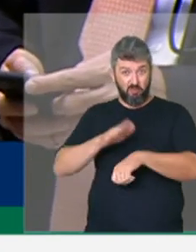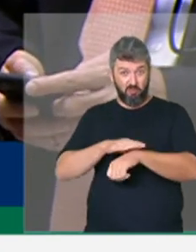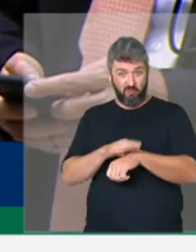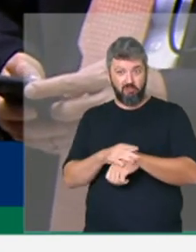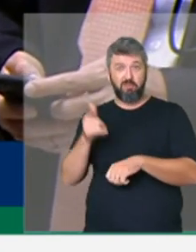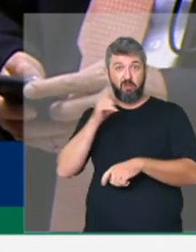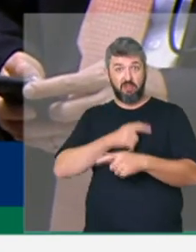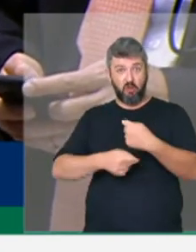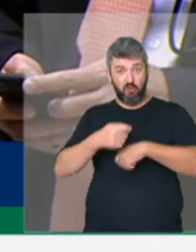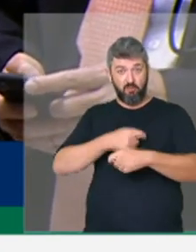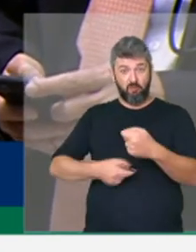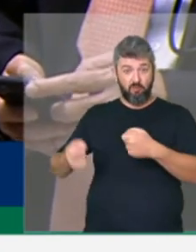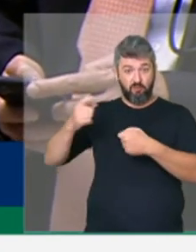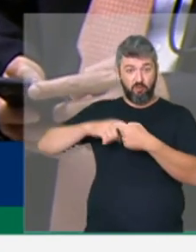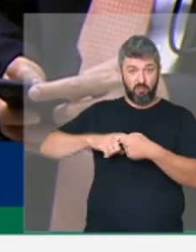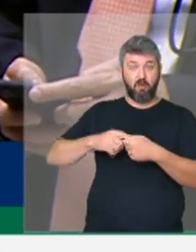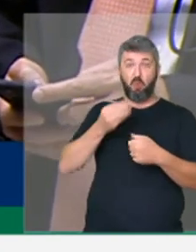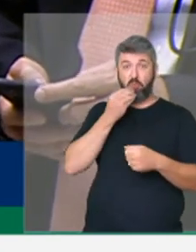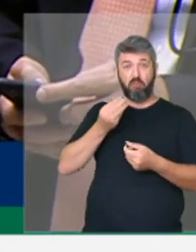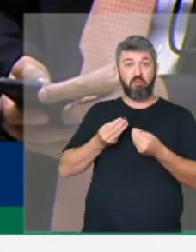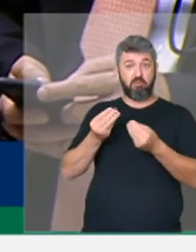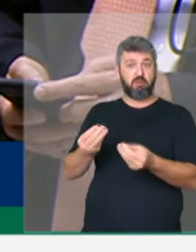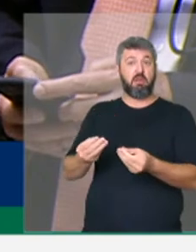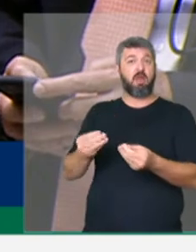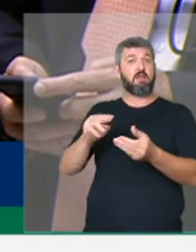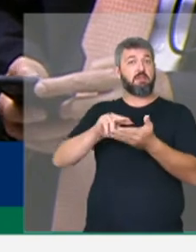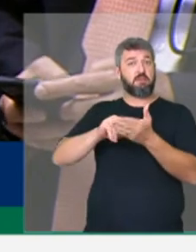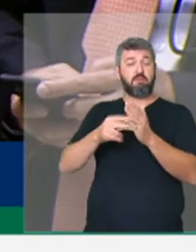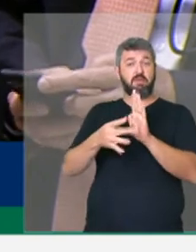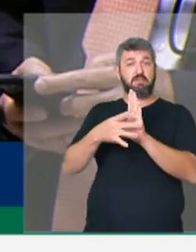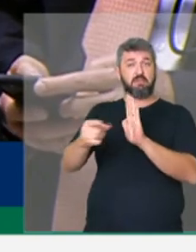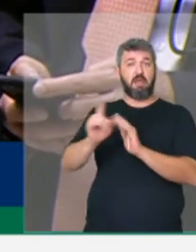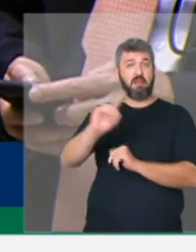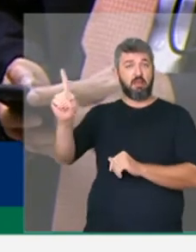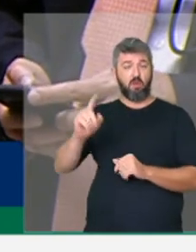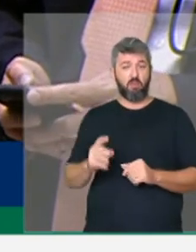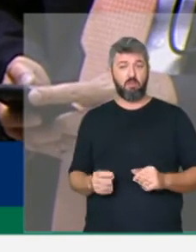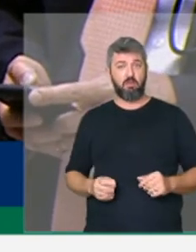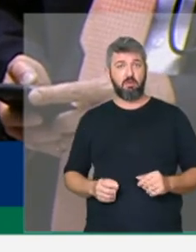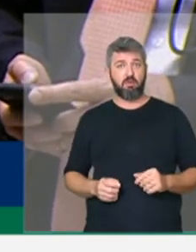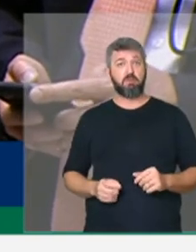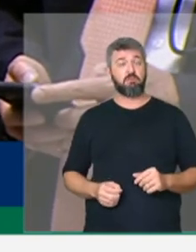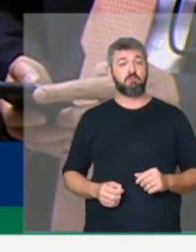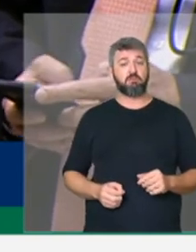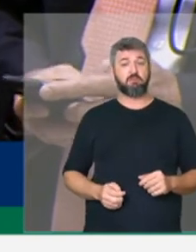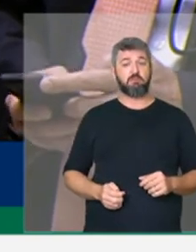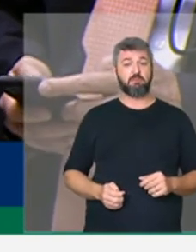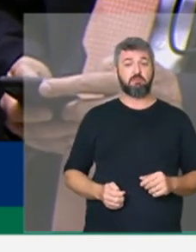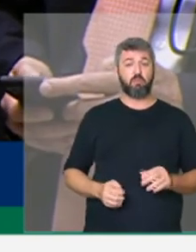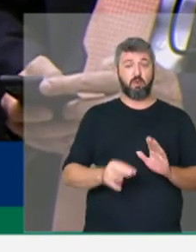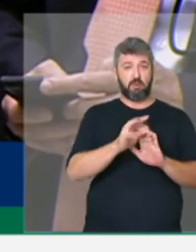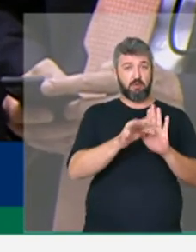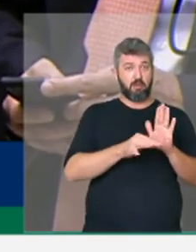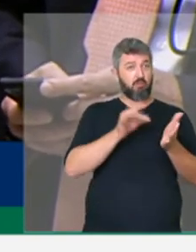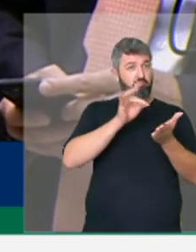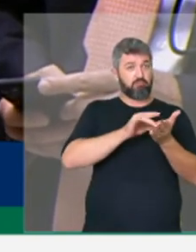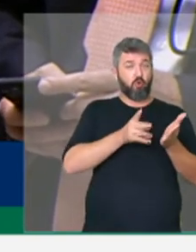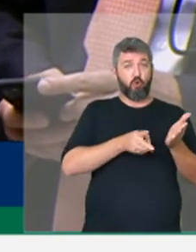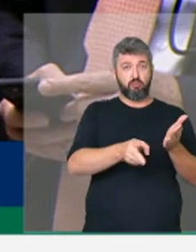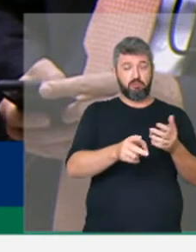MÉRITO DA MATÉRIA. -- [PRESIDENTE]: MUITO OBRIGADO. -- [DEPUTADO]: ENTÃO A GENTE VOTA NÃO. -- [DEPUTADO]: MDB TEM ALTERA A ORIENTAÇÃO PARA NÃ O. [PRESIDENTE]: MDB NÃ O.